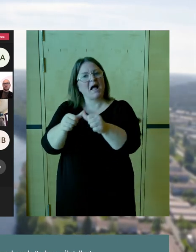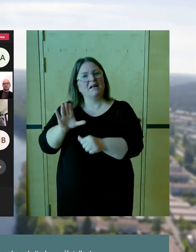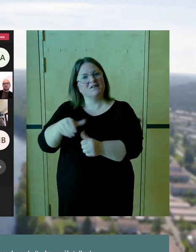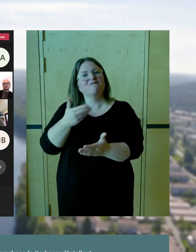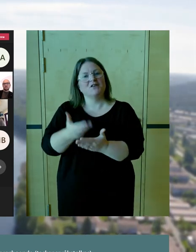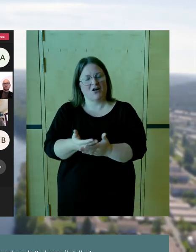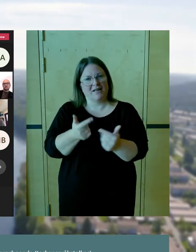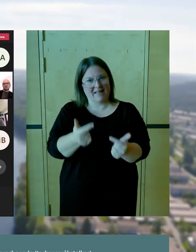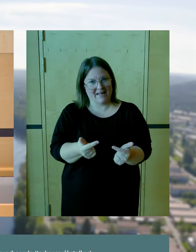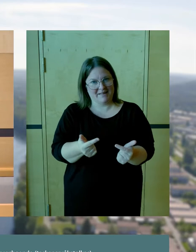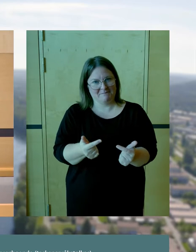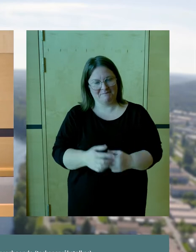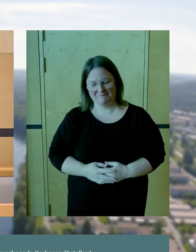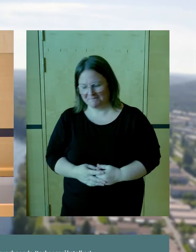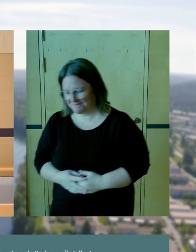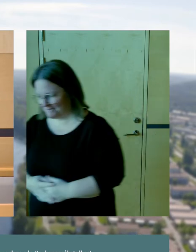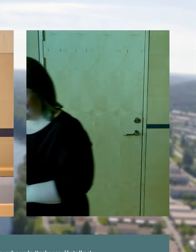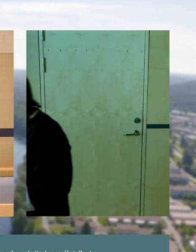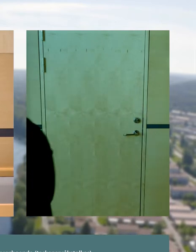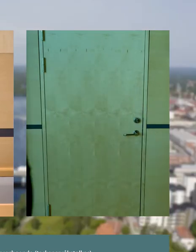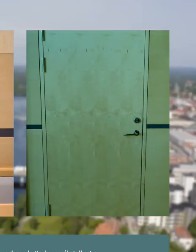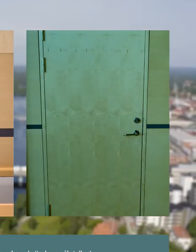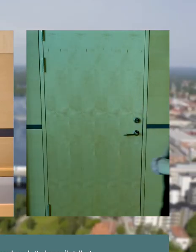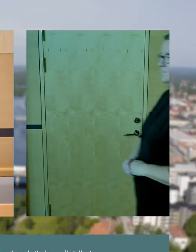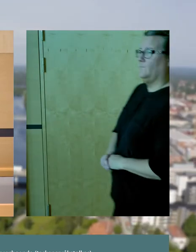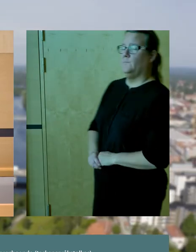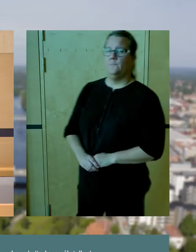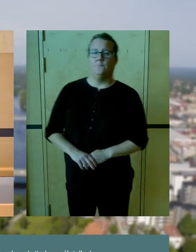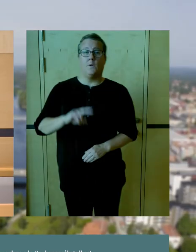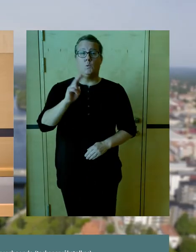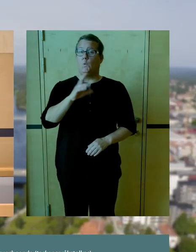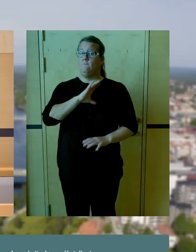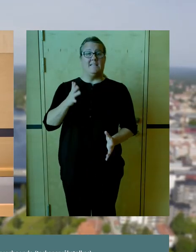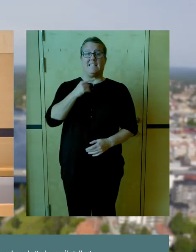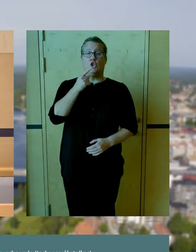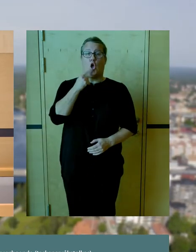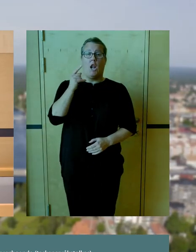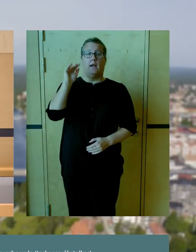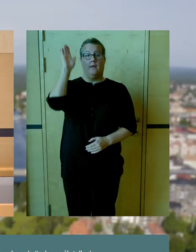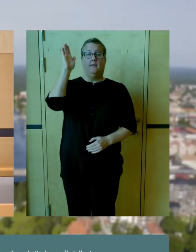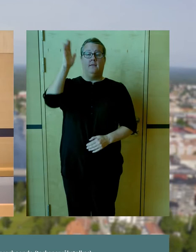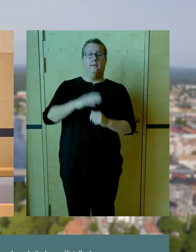Dags för då vi ingen tar det anmälda organet att gå till beslut Svar ja